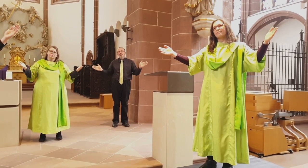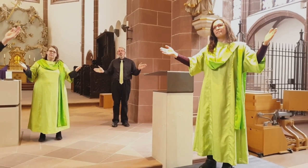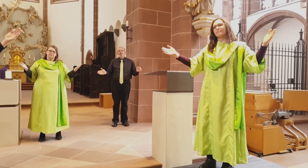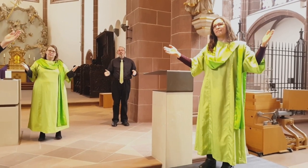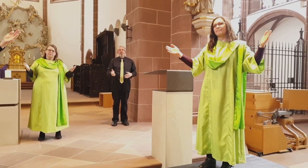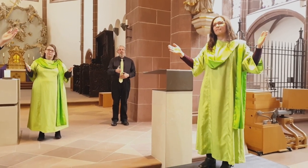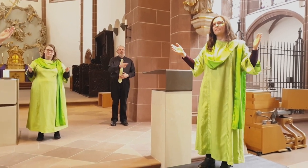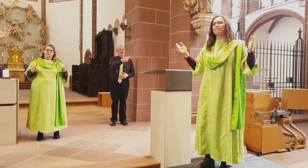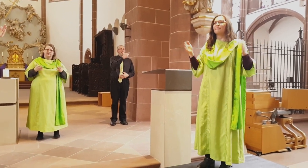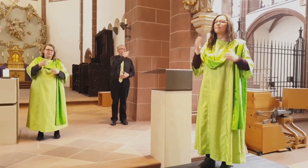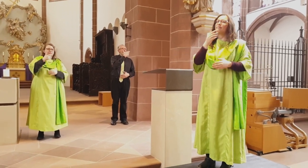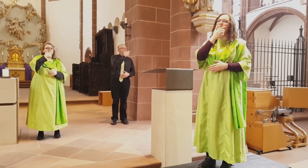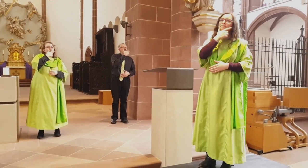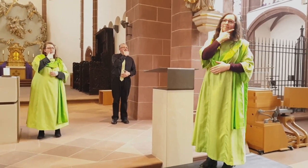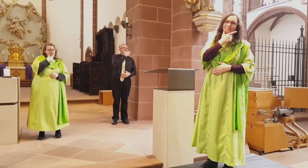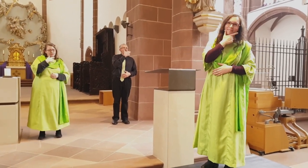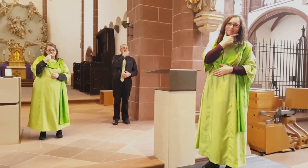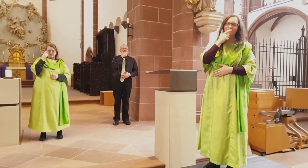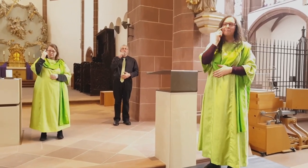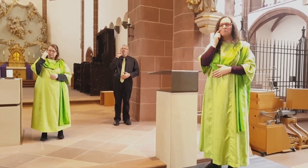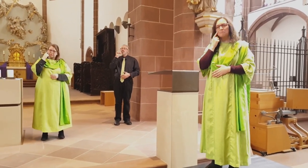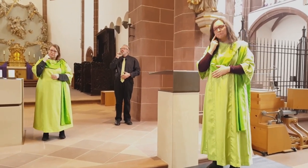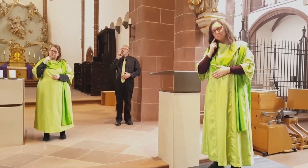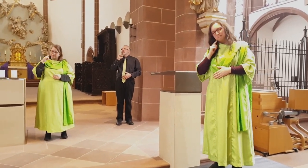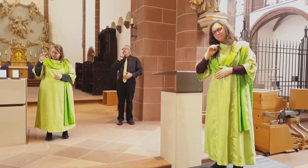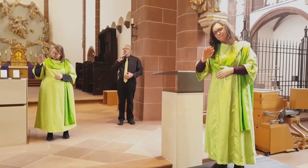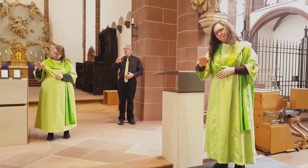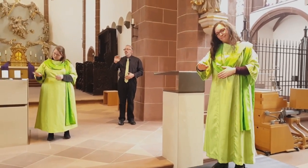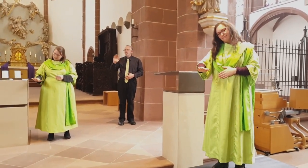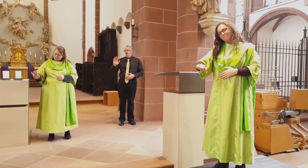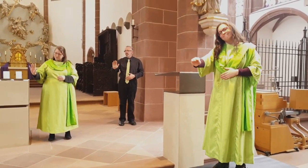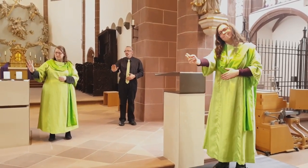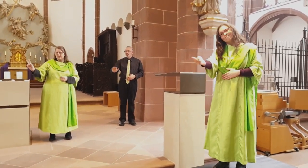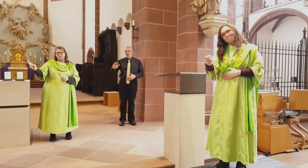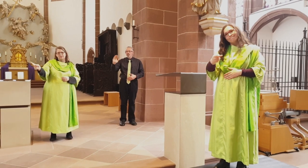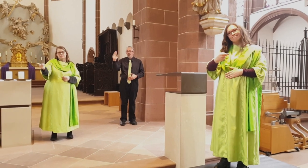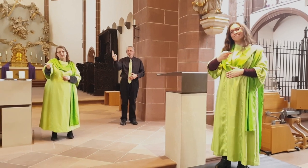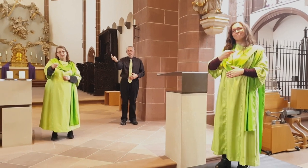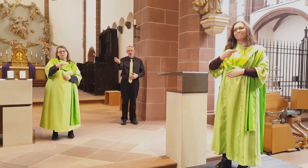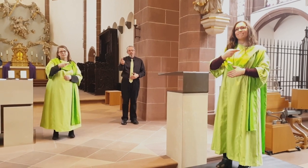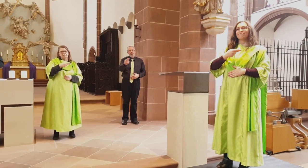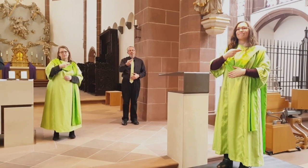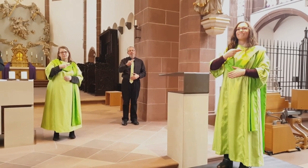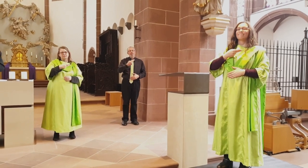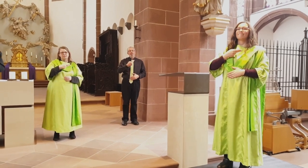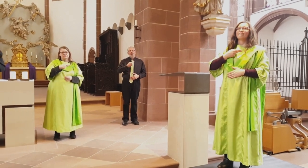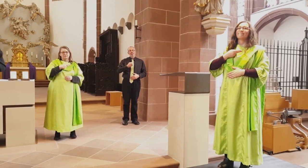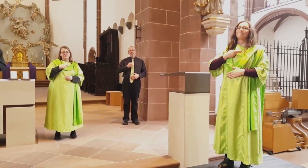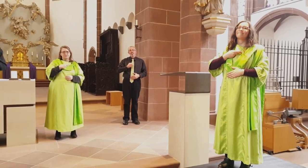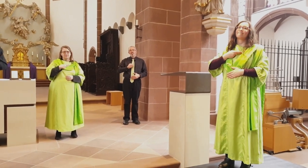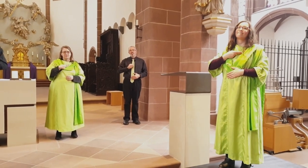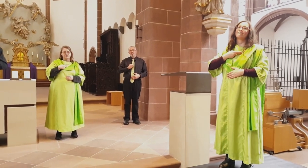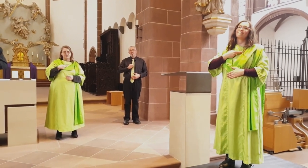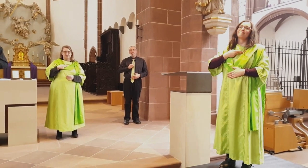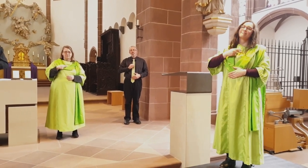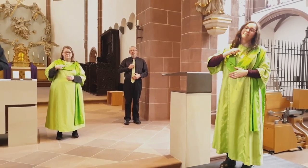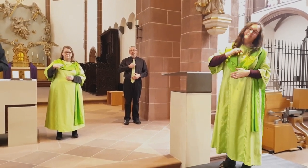lachen, weinen wie ein Kind,